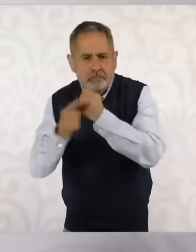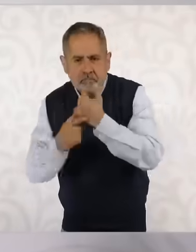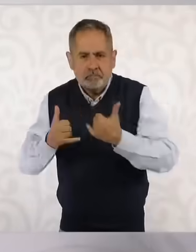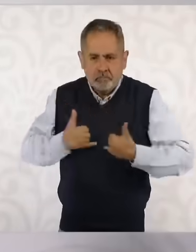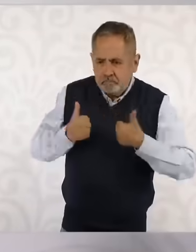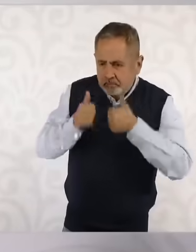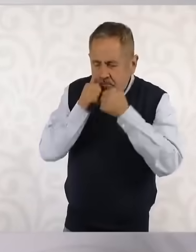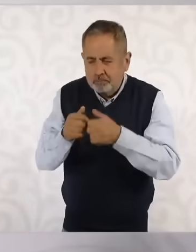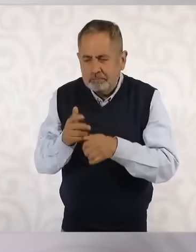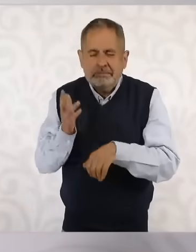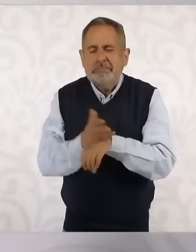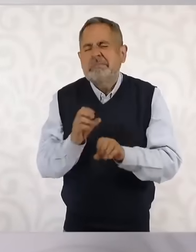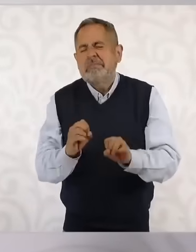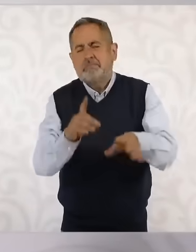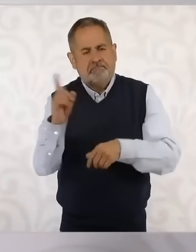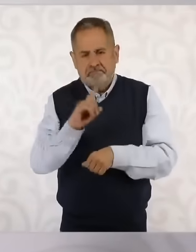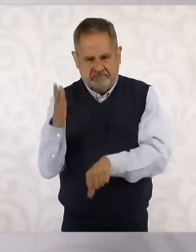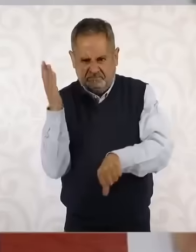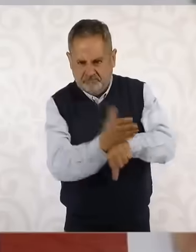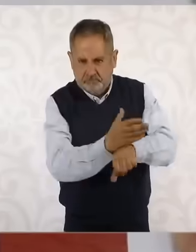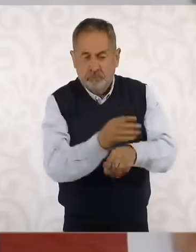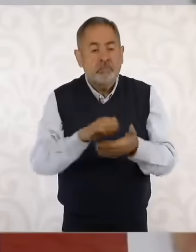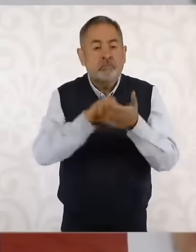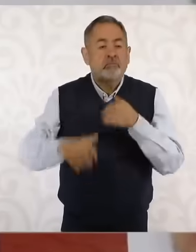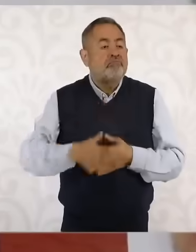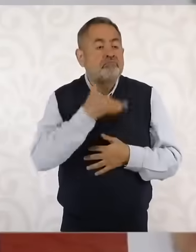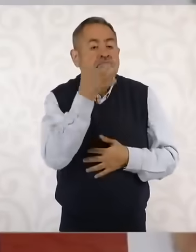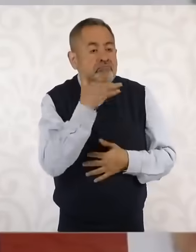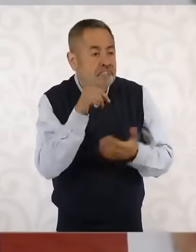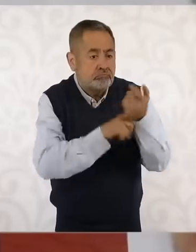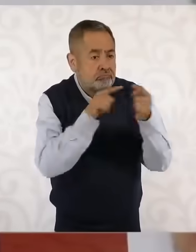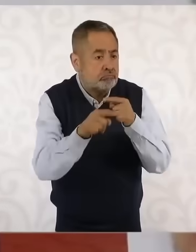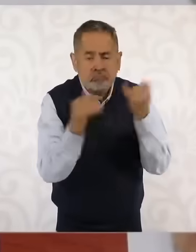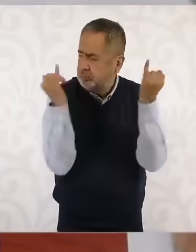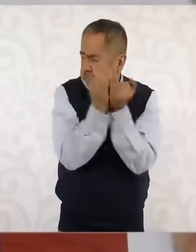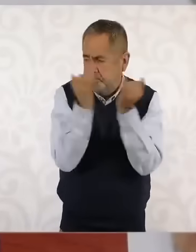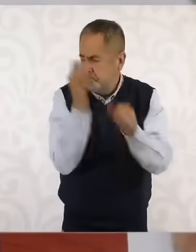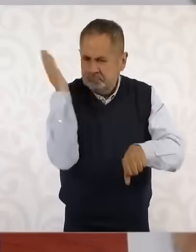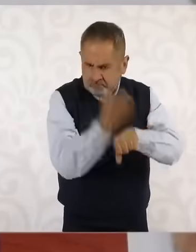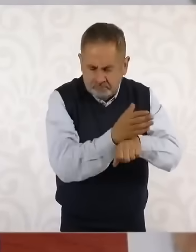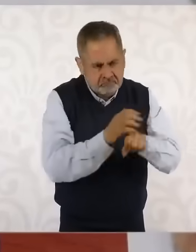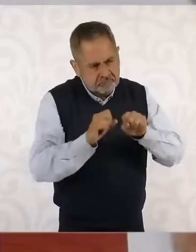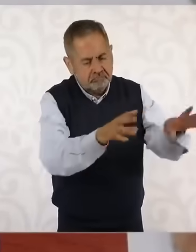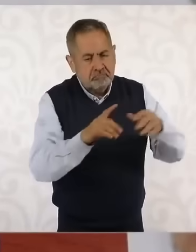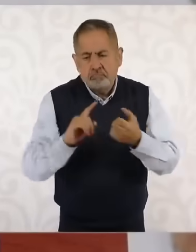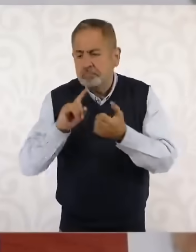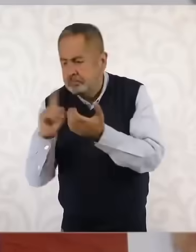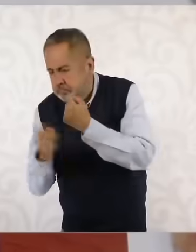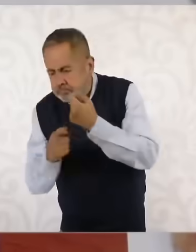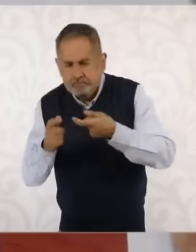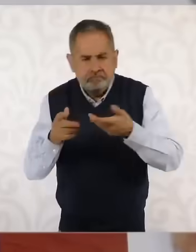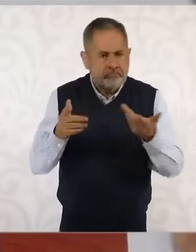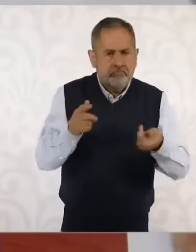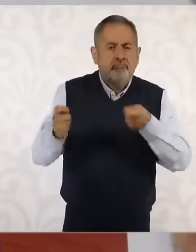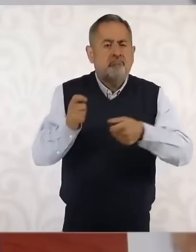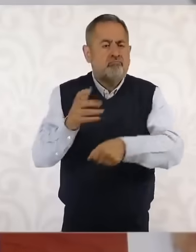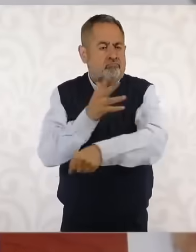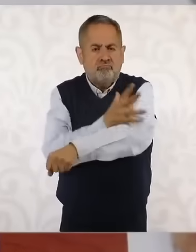impunidad. En el caso de la corrupción es así, la atención a las causas, gobernar honestamente